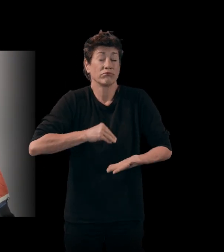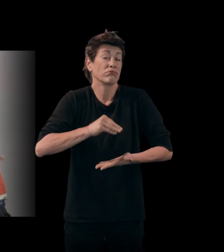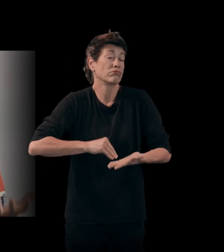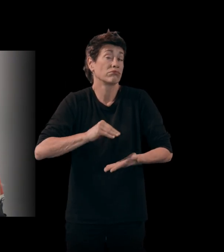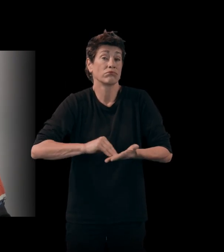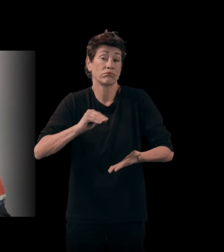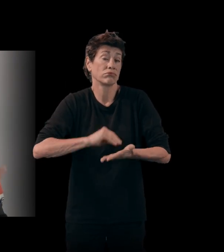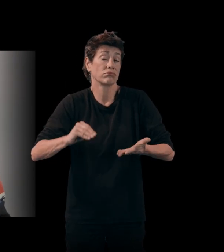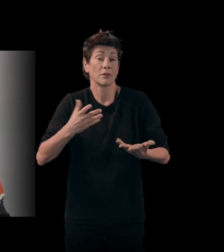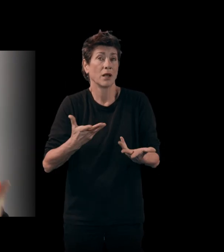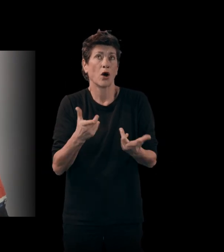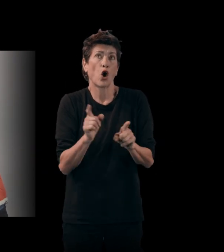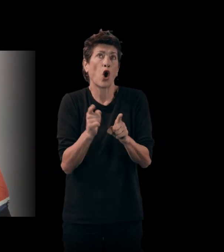Au début, on est comme dans un atelier, j’écrivais.